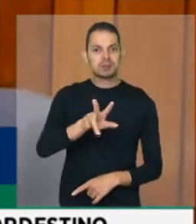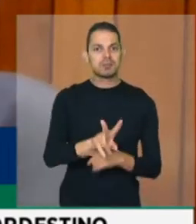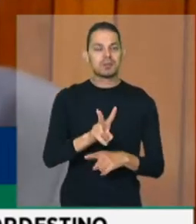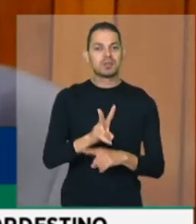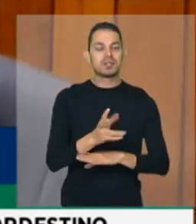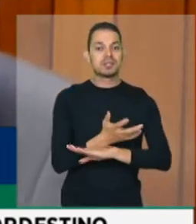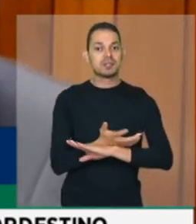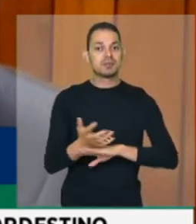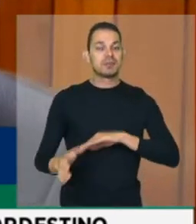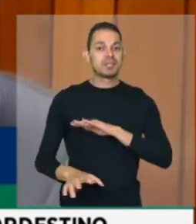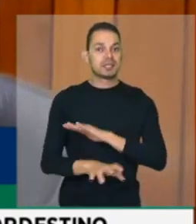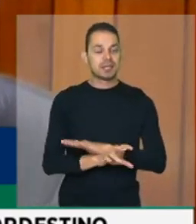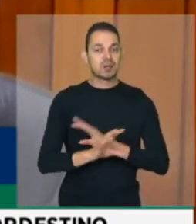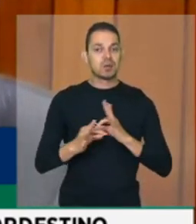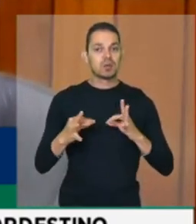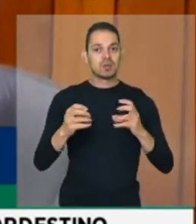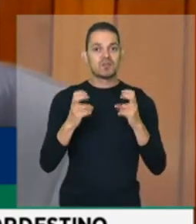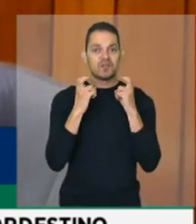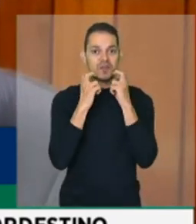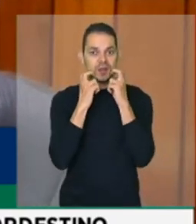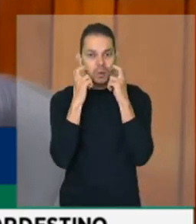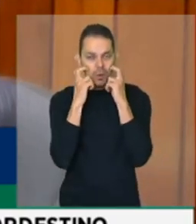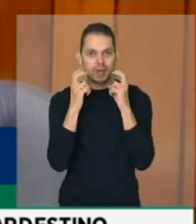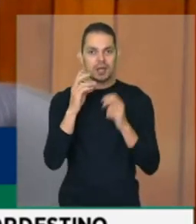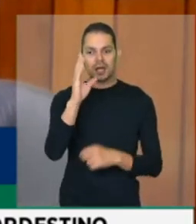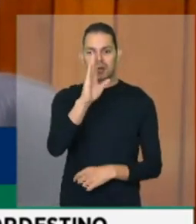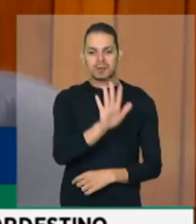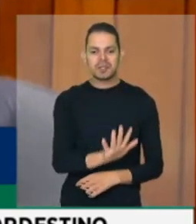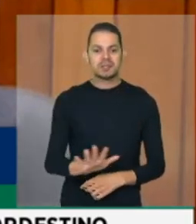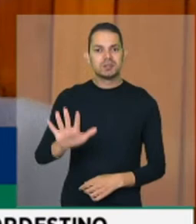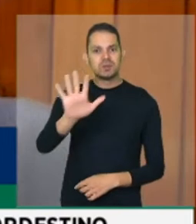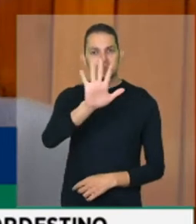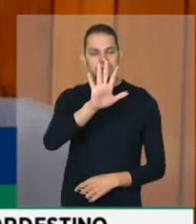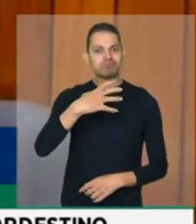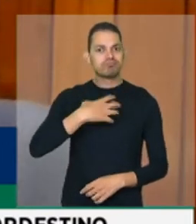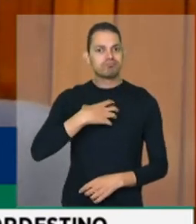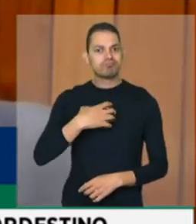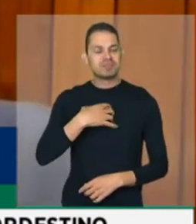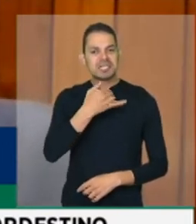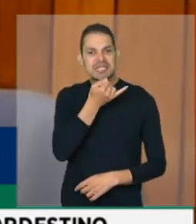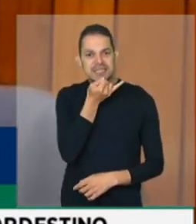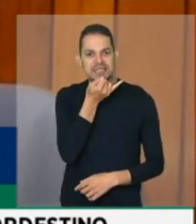E COLOCANDO O BRASIL NUMA SITUAÇÃO LASTIMÁVEL EM NÍVEL INTERNACIONAL. NÓS